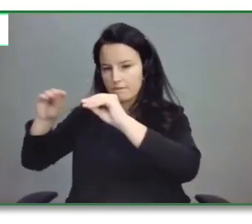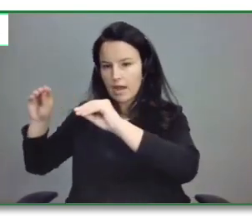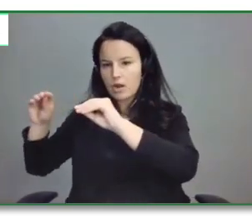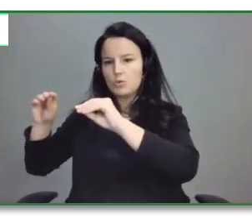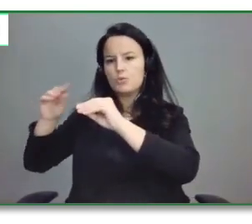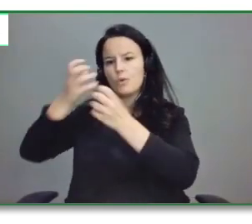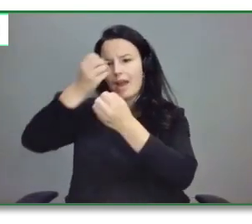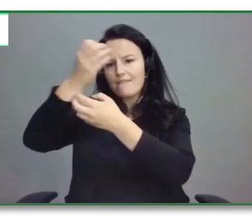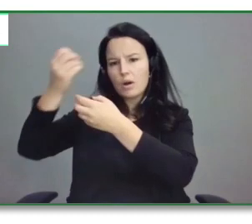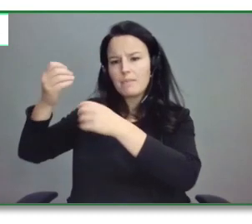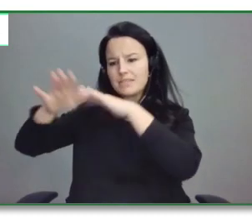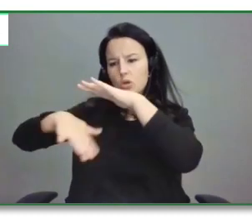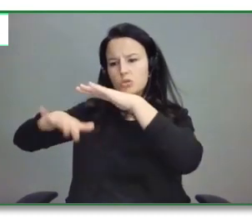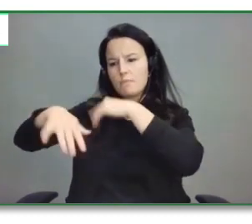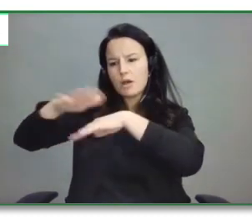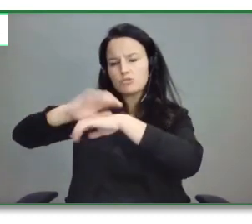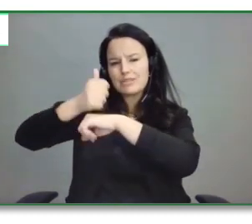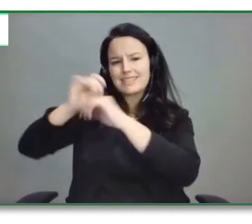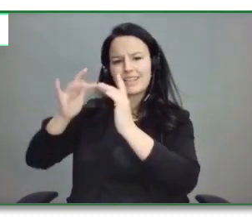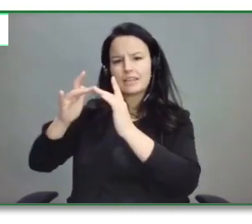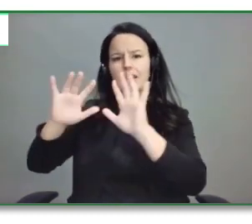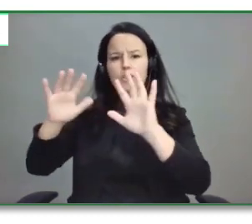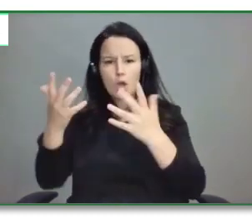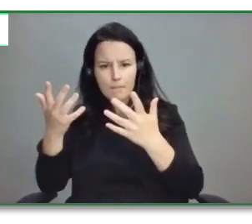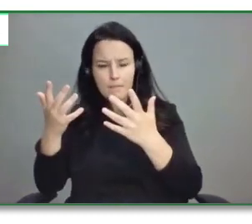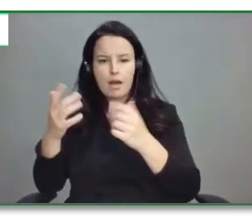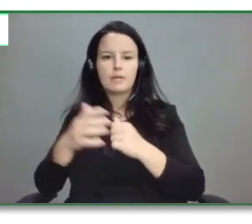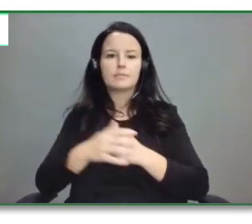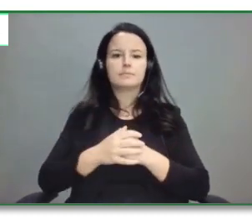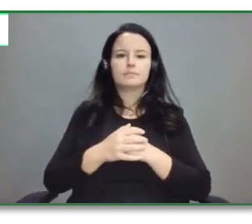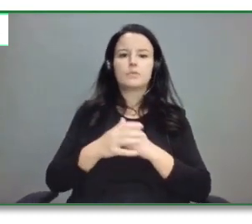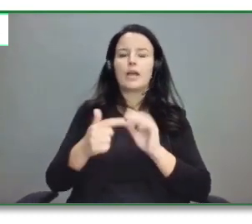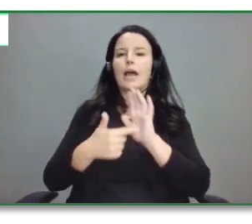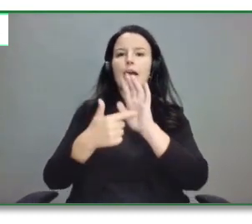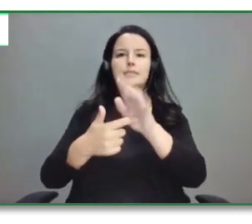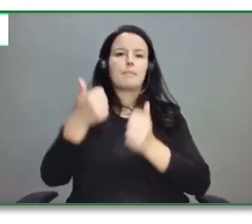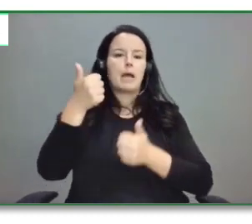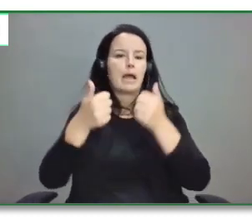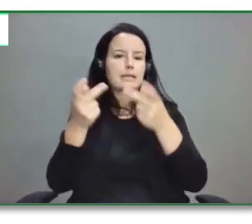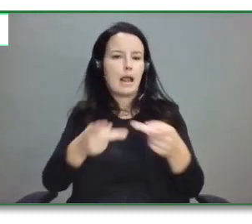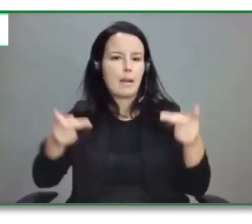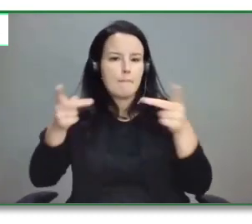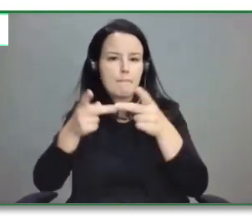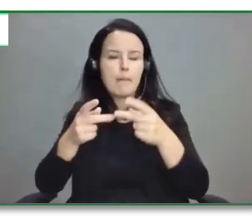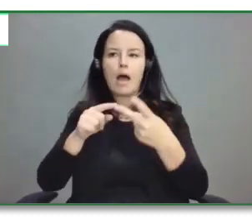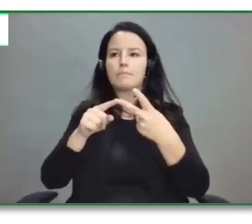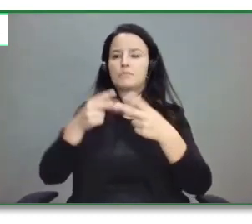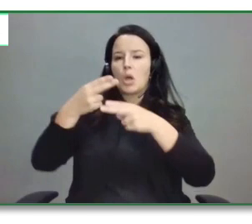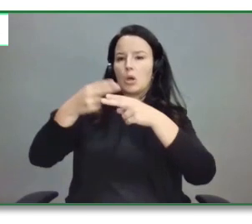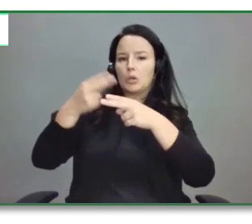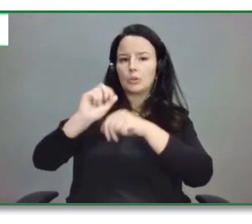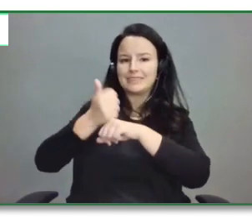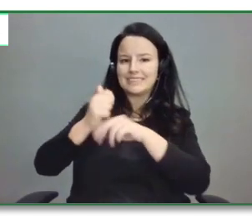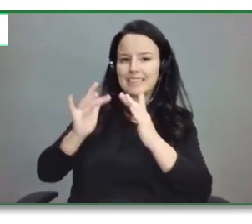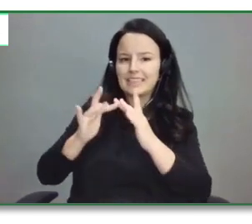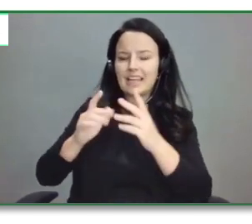base sur le site web comme le parc national représenté le nom du site web